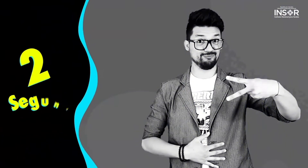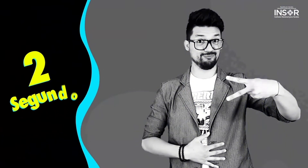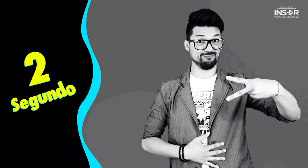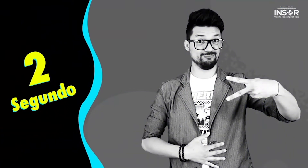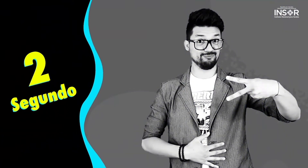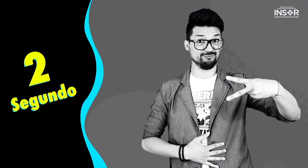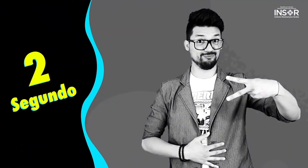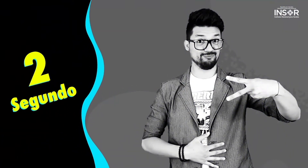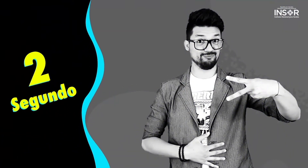Segundo: